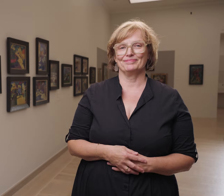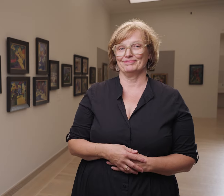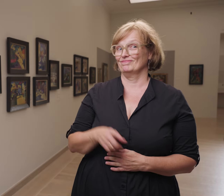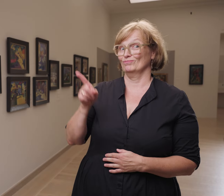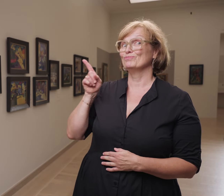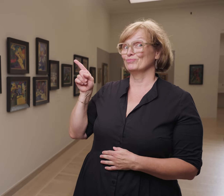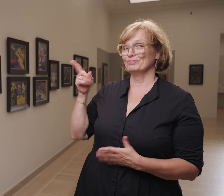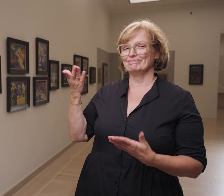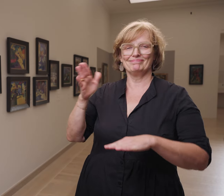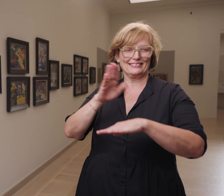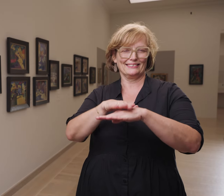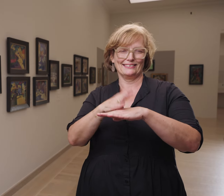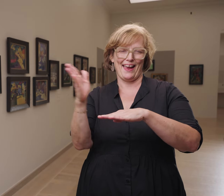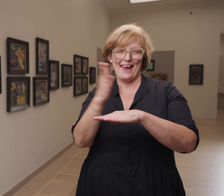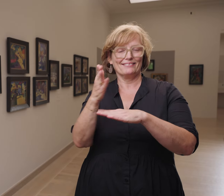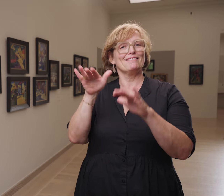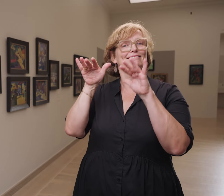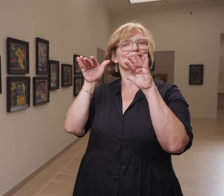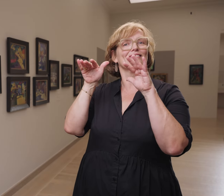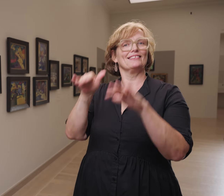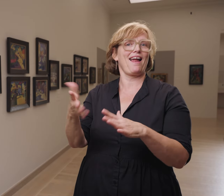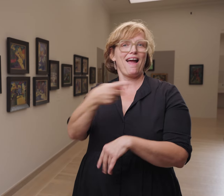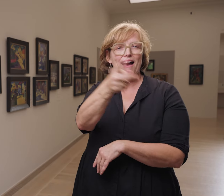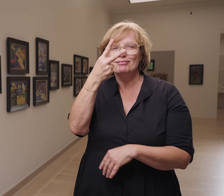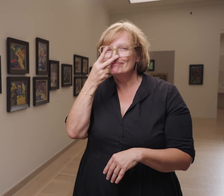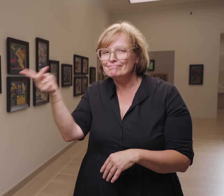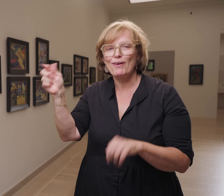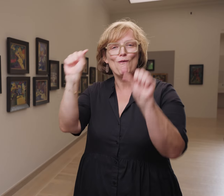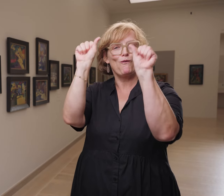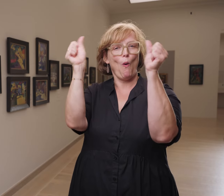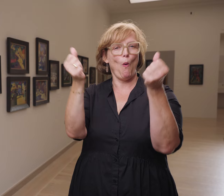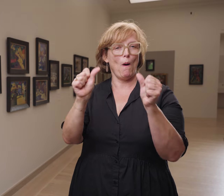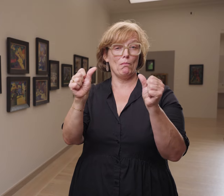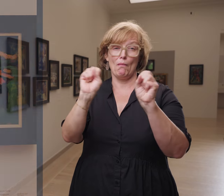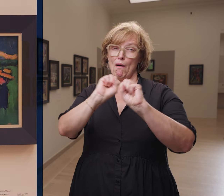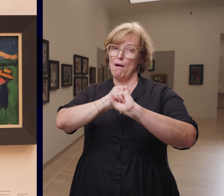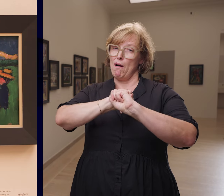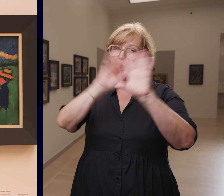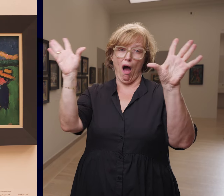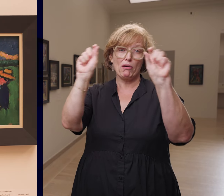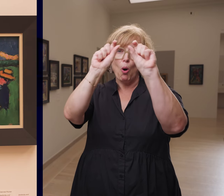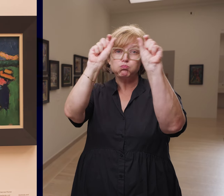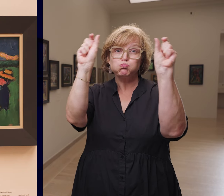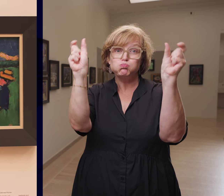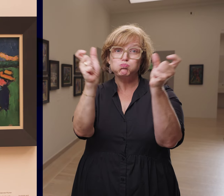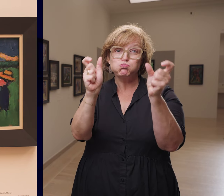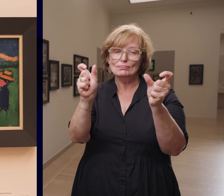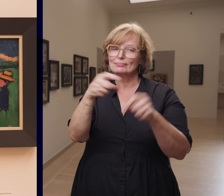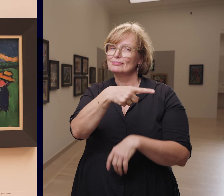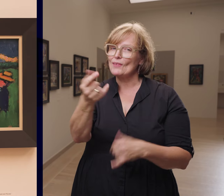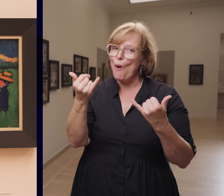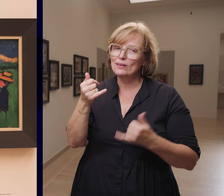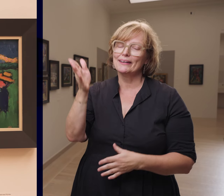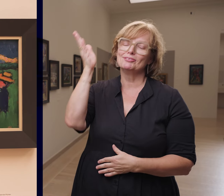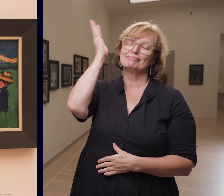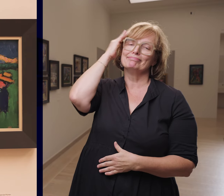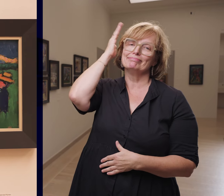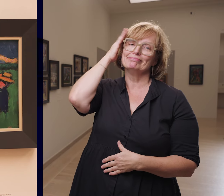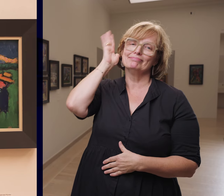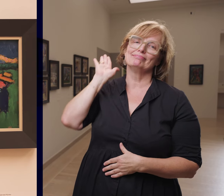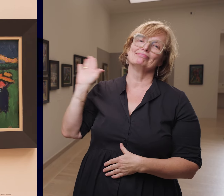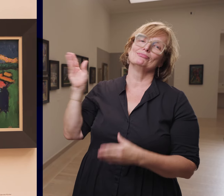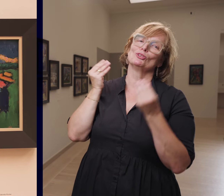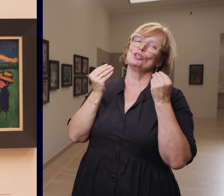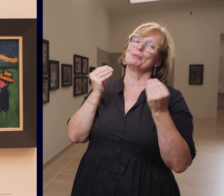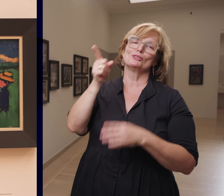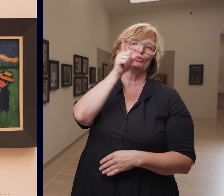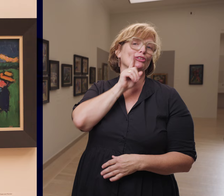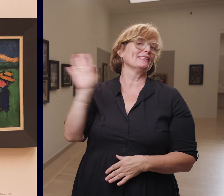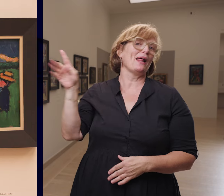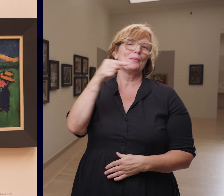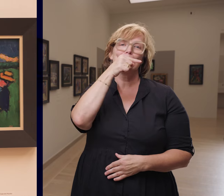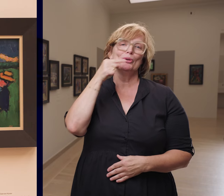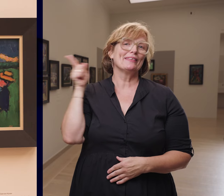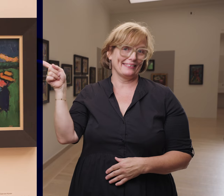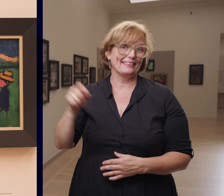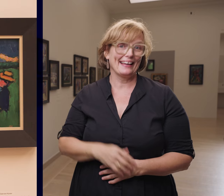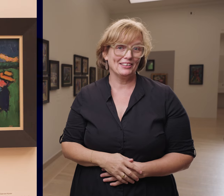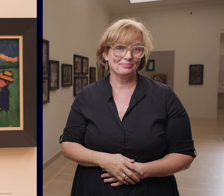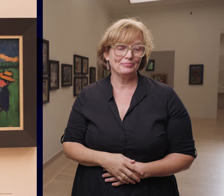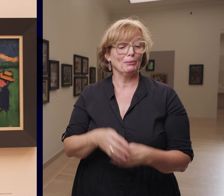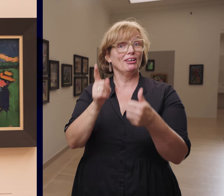Die klar umrandeten Formen, die wir von Münter heute kennen, sind in dieser Zeit entstanden.